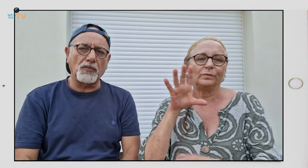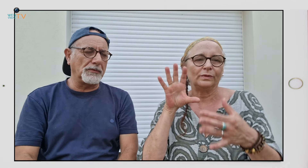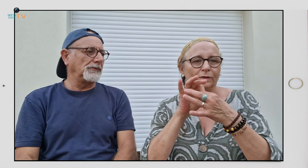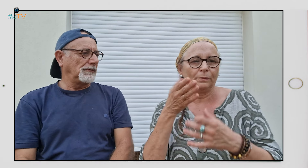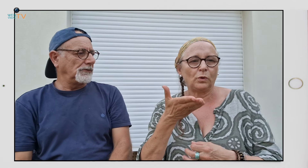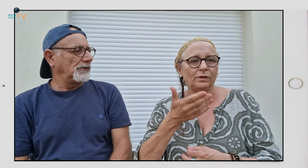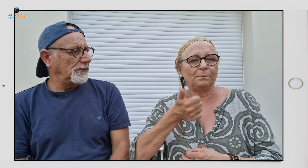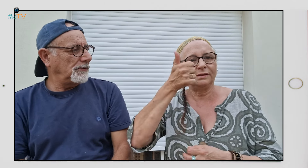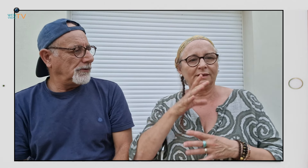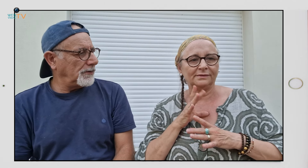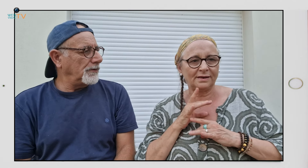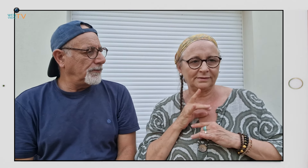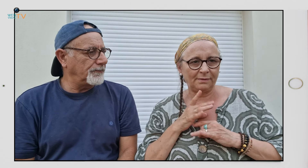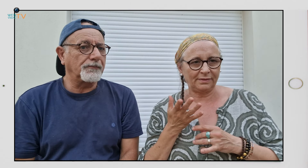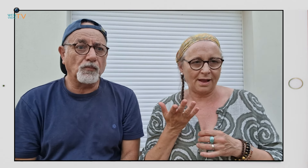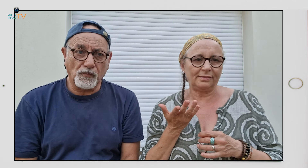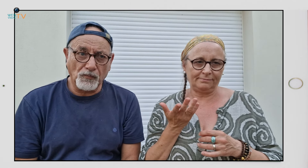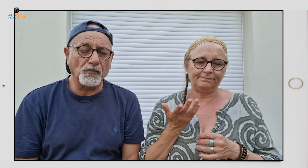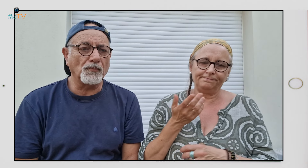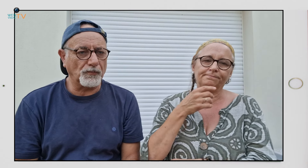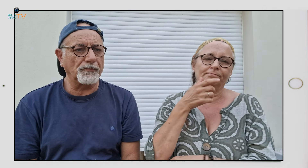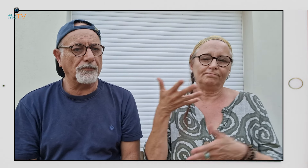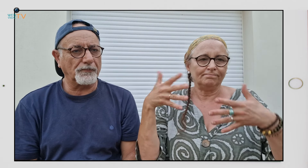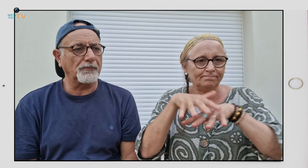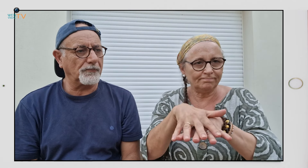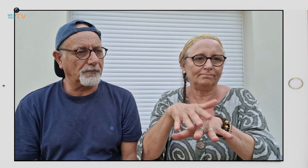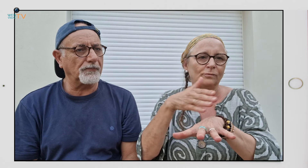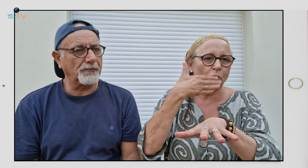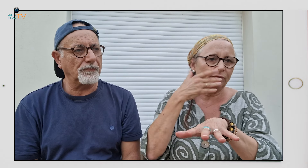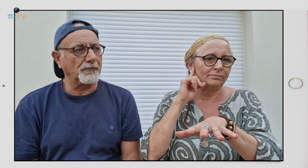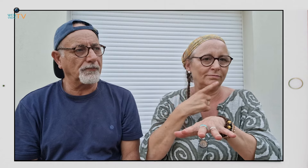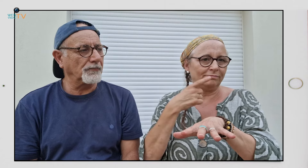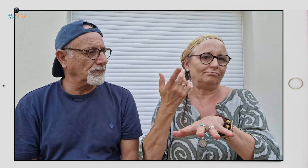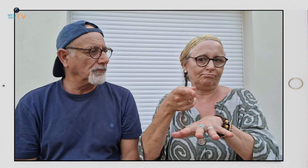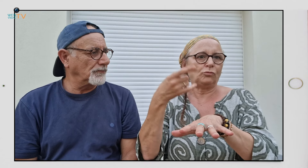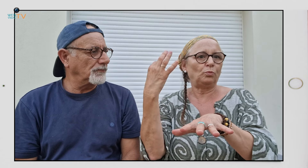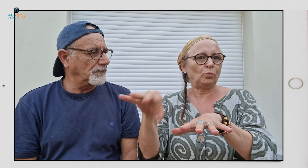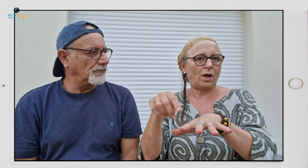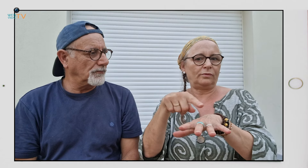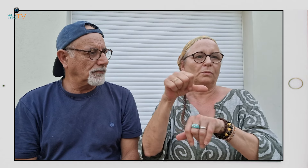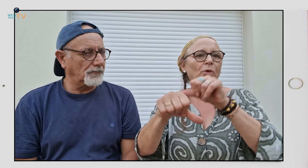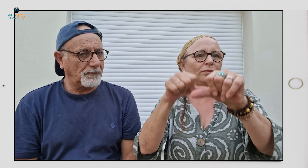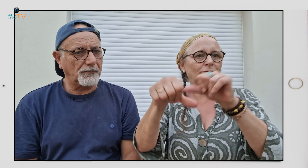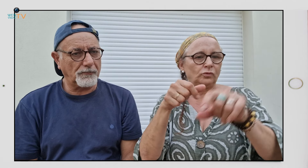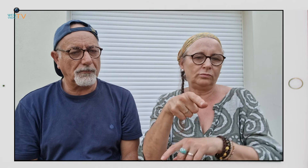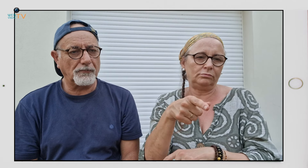Cabe destacar la sensibilidad mostrada y la importancia de esta actividad tan integradora entre personas sordas y personas oyentes.